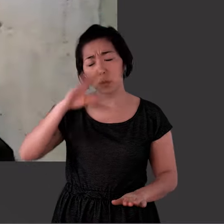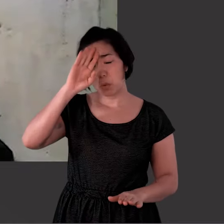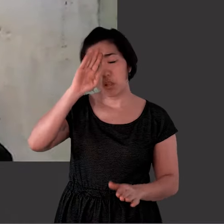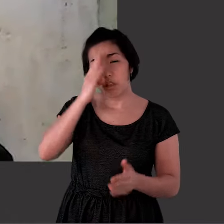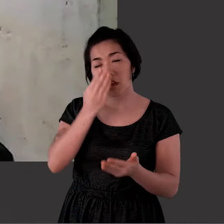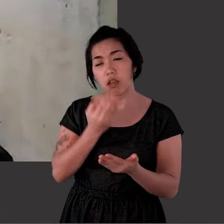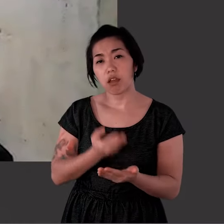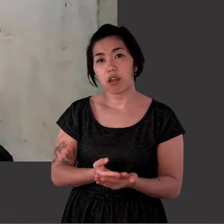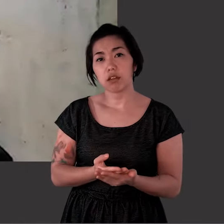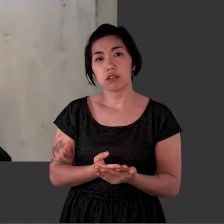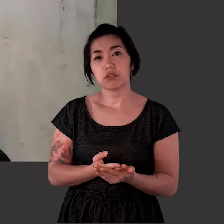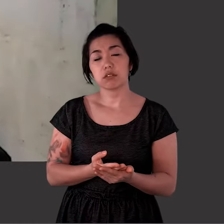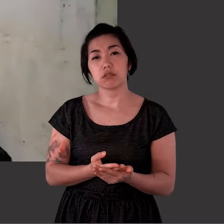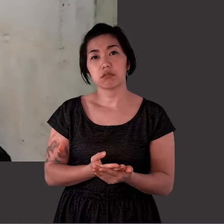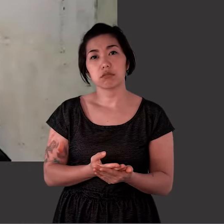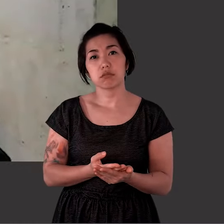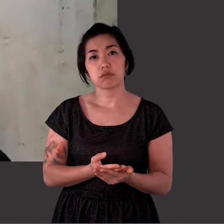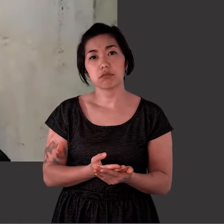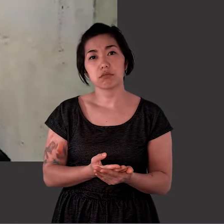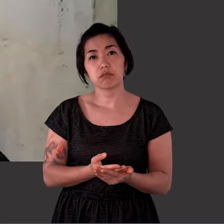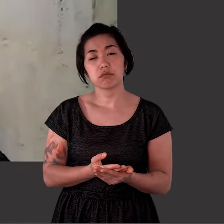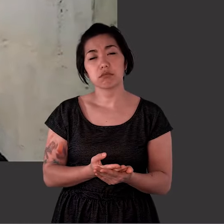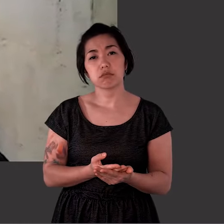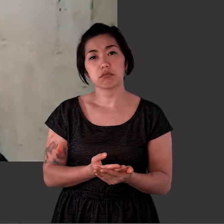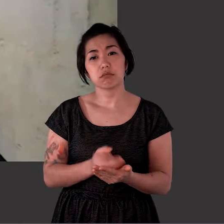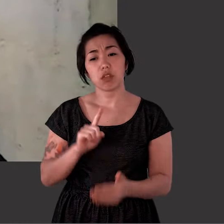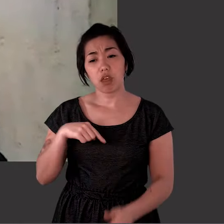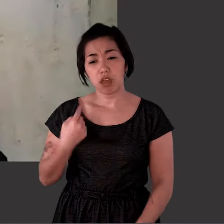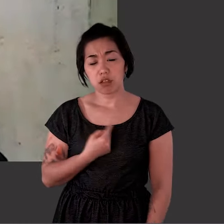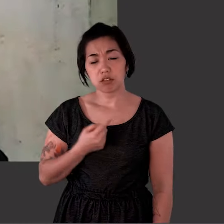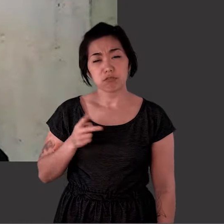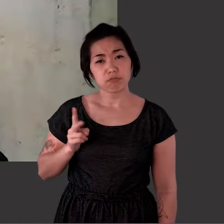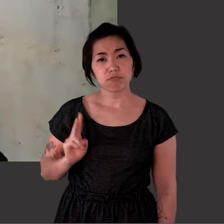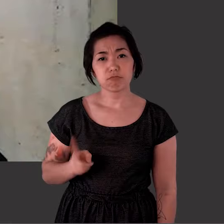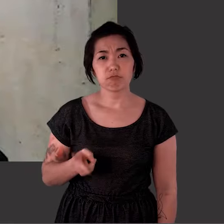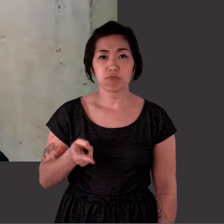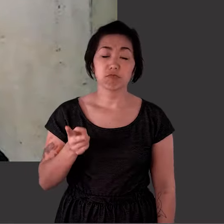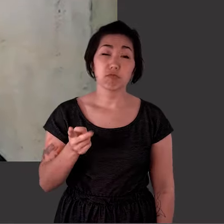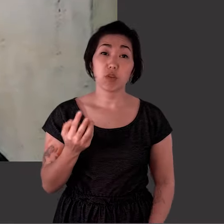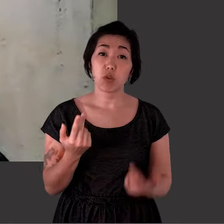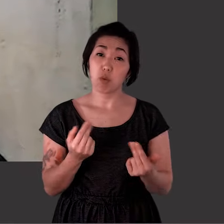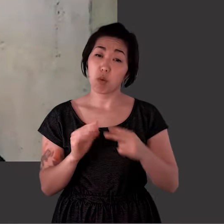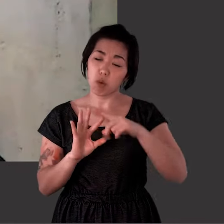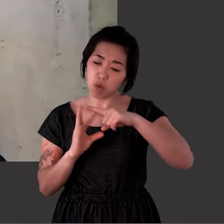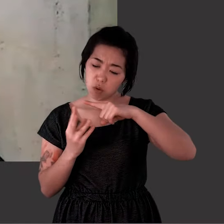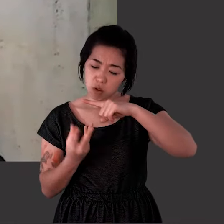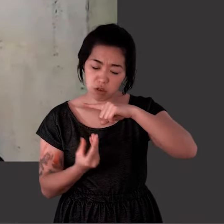creio que seguiremos a lógica do casulo.